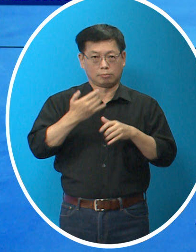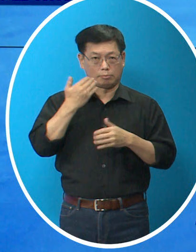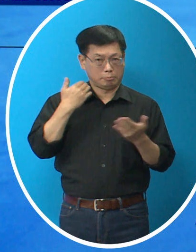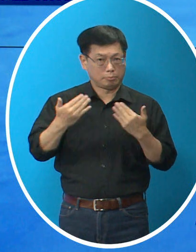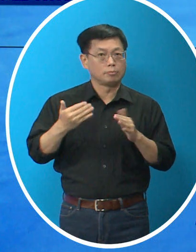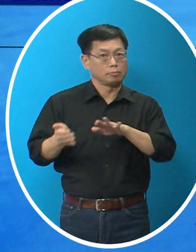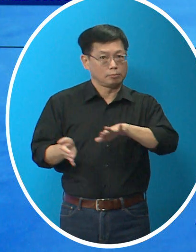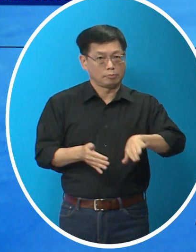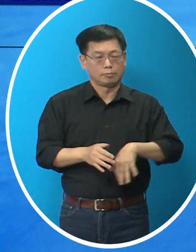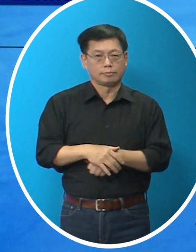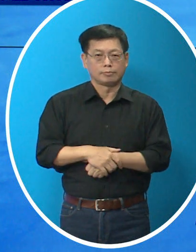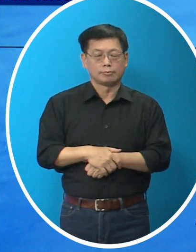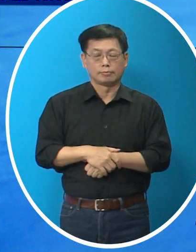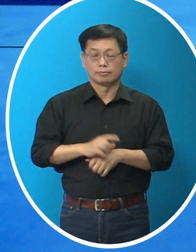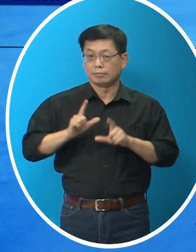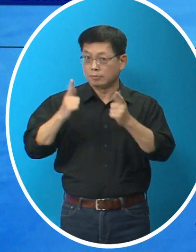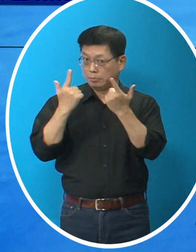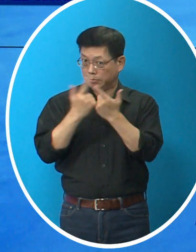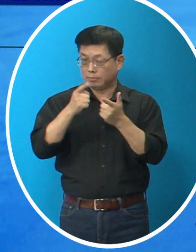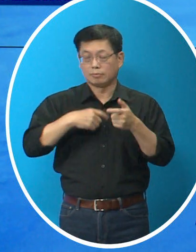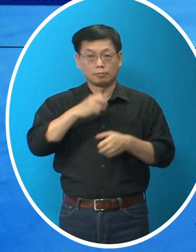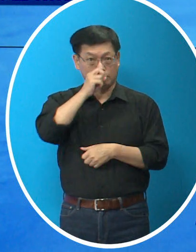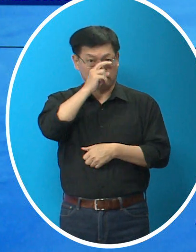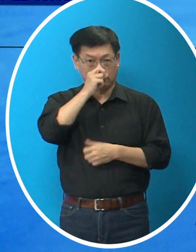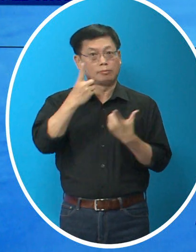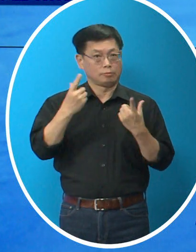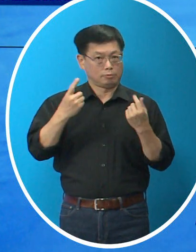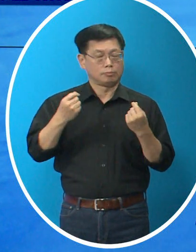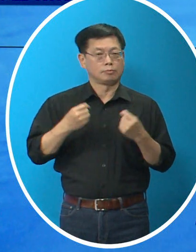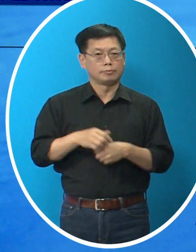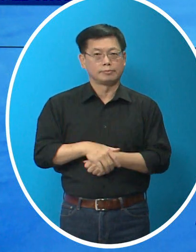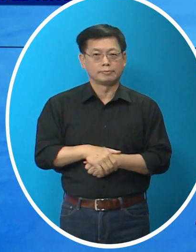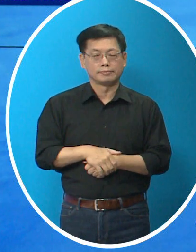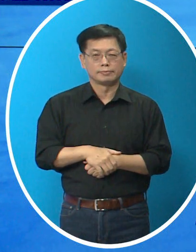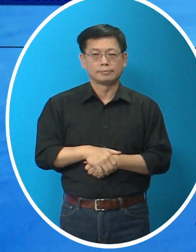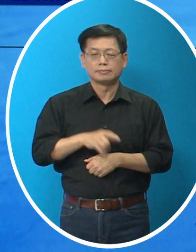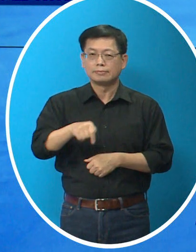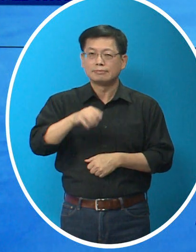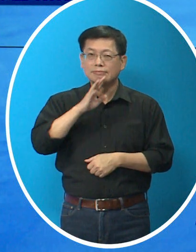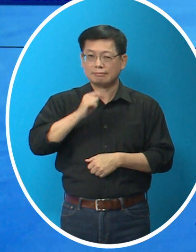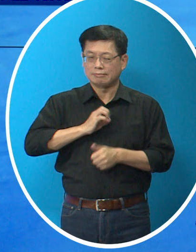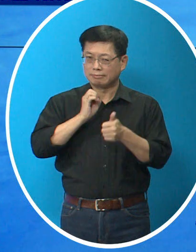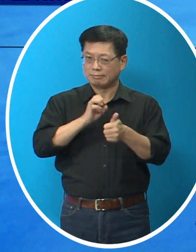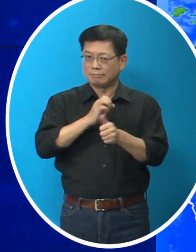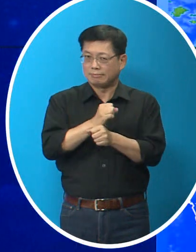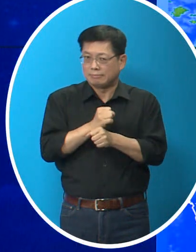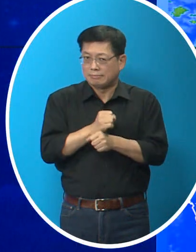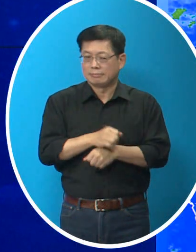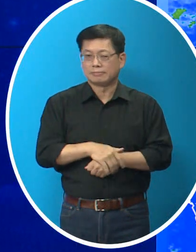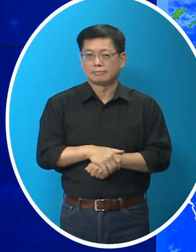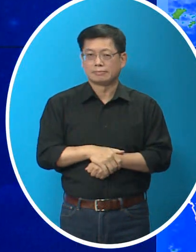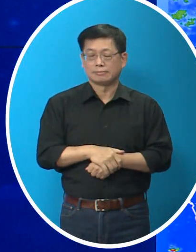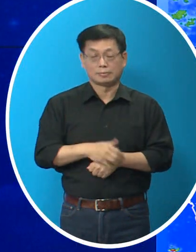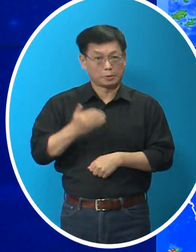東北部的宜蘭地區降雨也是非常明顯的 這就是我們在提到的 在鋒面帶上面